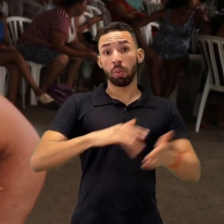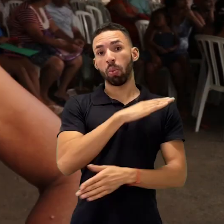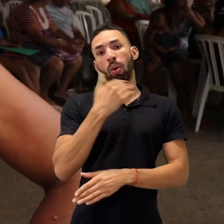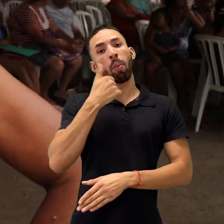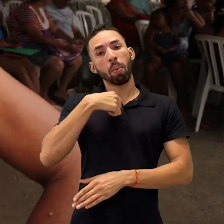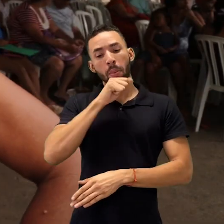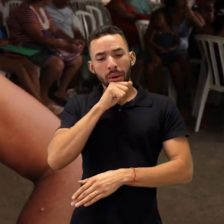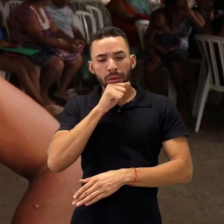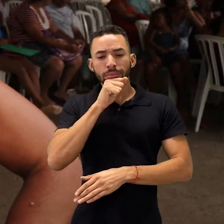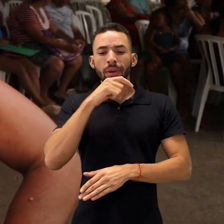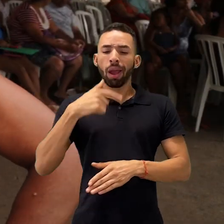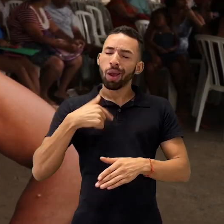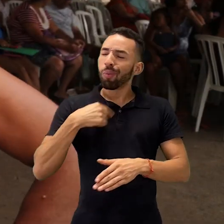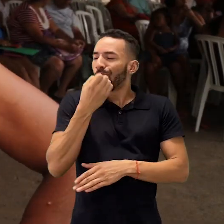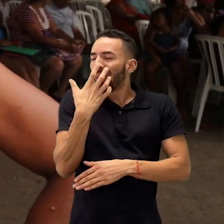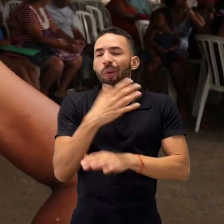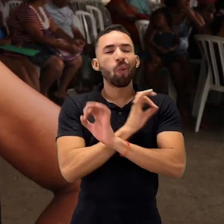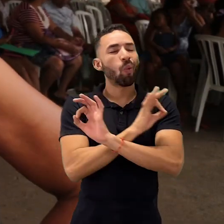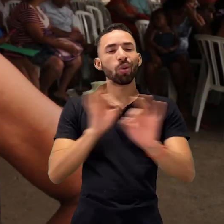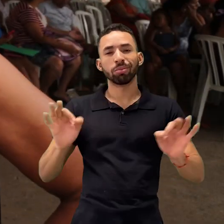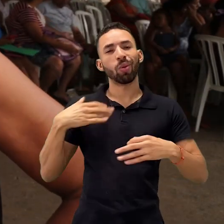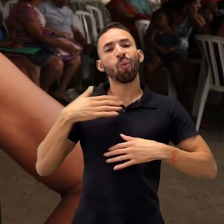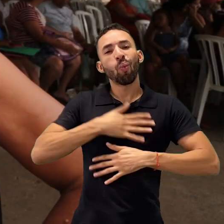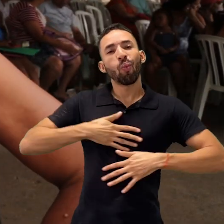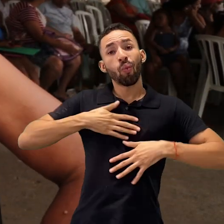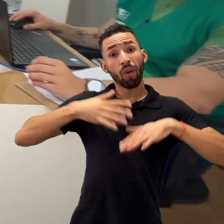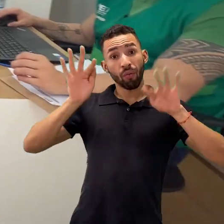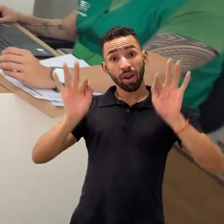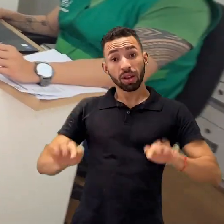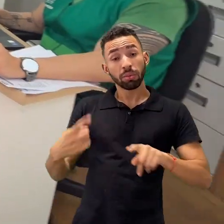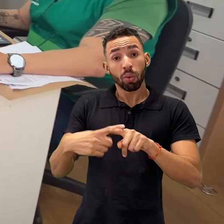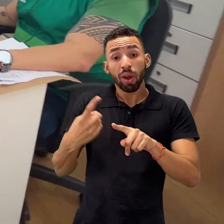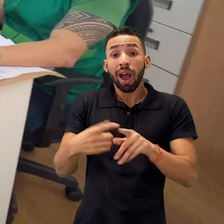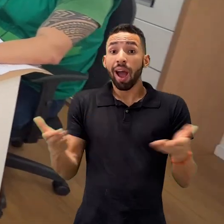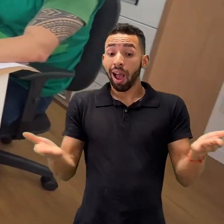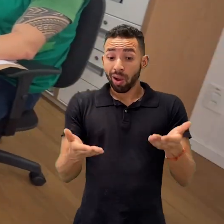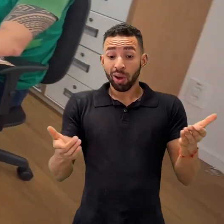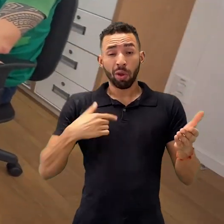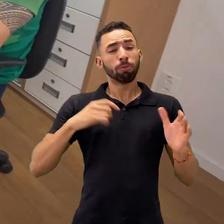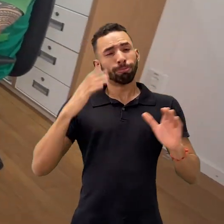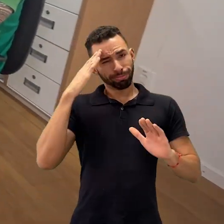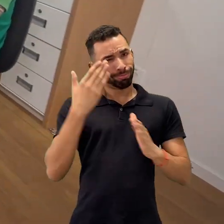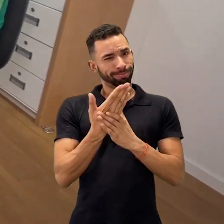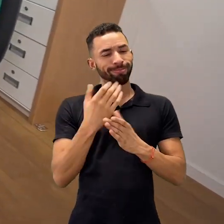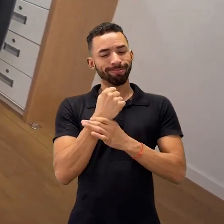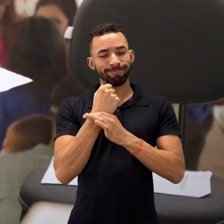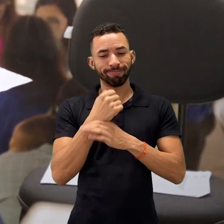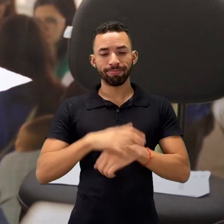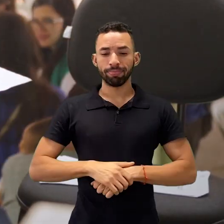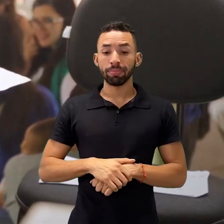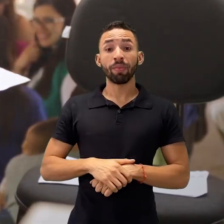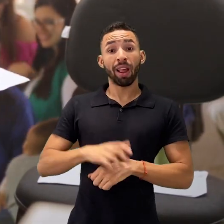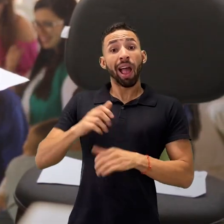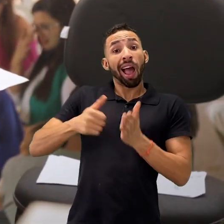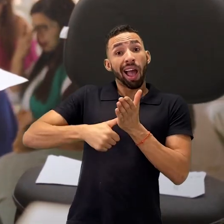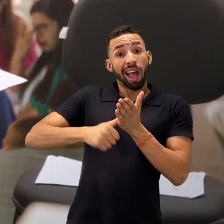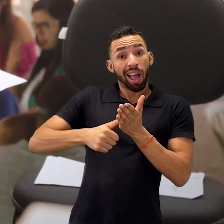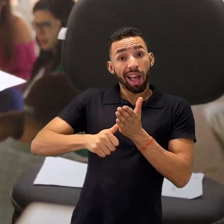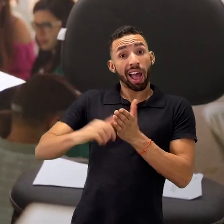Foi muito bom, gostei muito, viu. Eu estou feliz porque, olha, eu estou confiante, viu. RG para mim vai me ajudar, porque